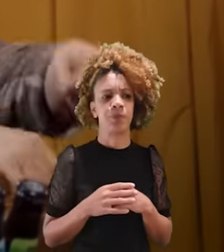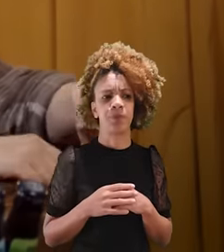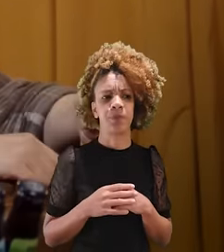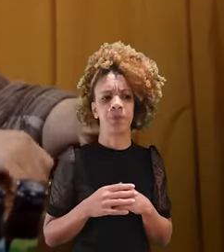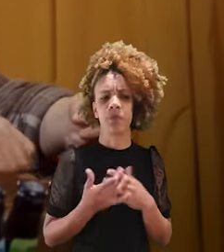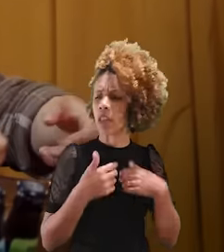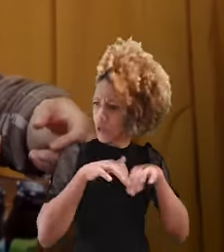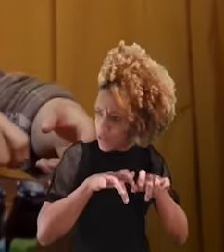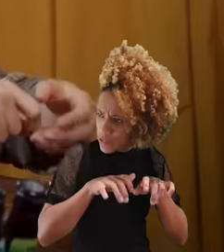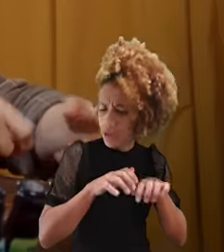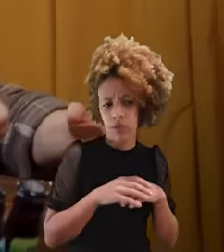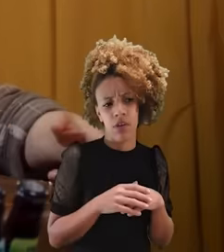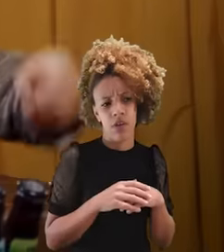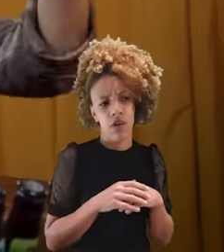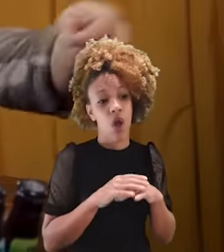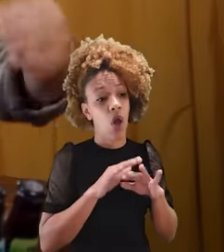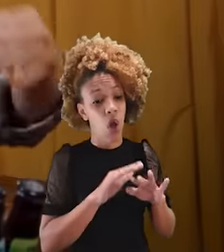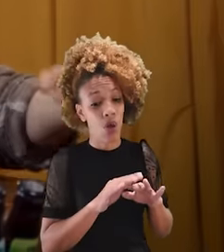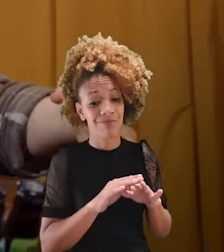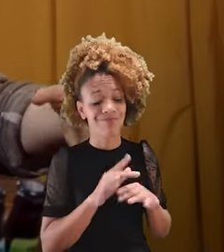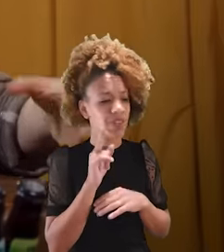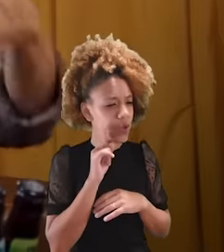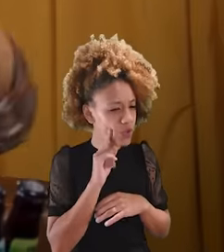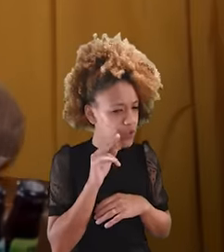eu escrevo lá e digo assim tem que me retirar por causa disso disso Disso disso a gente tem que se